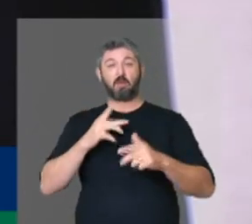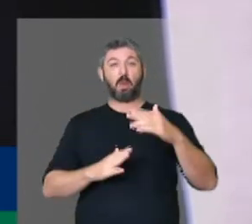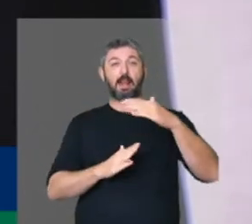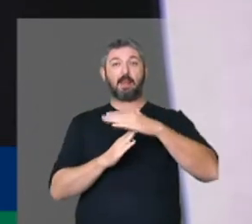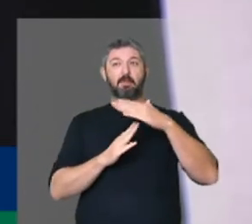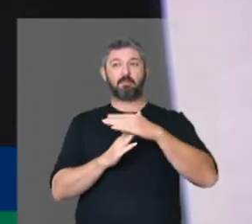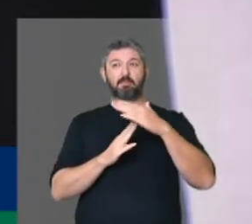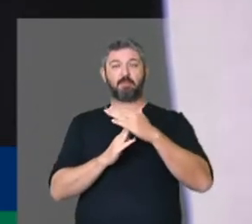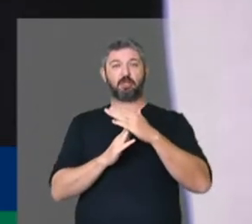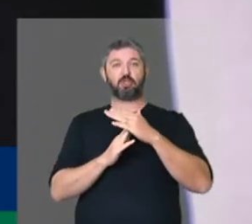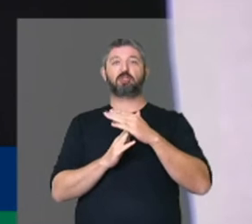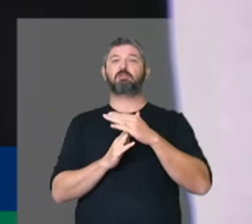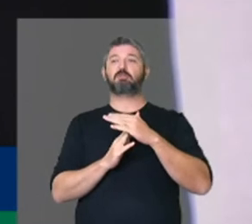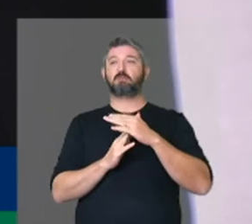ESTABELECEU LIMITE TEMPORAL